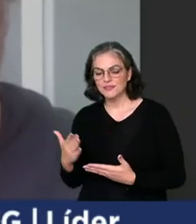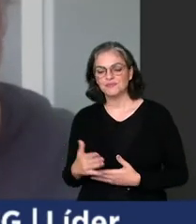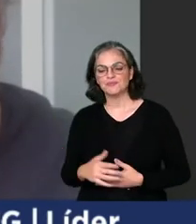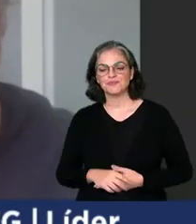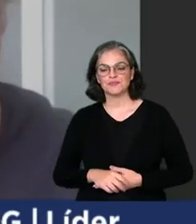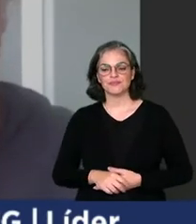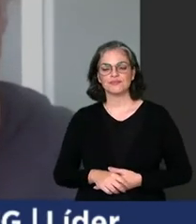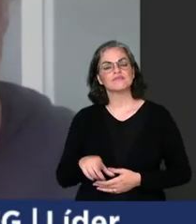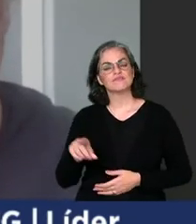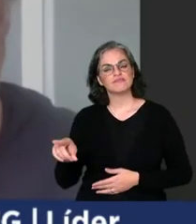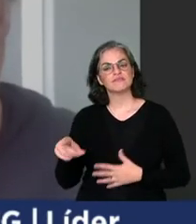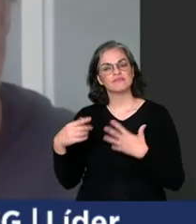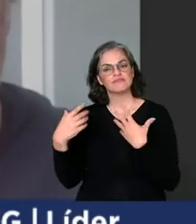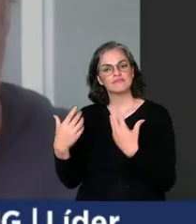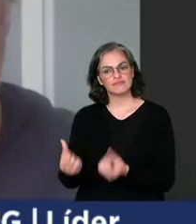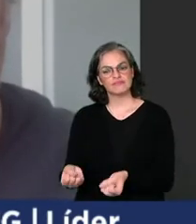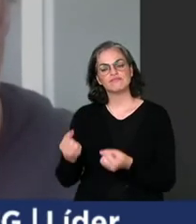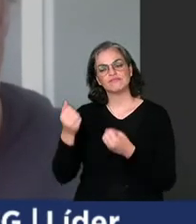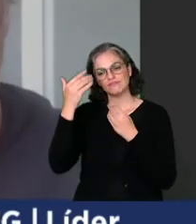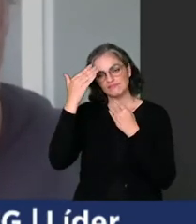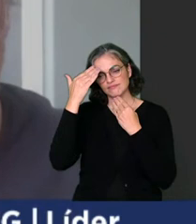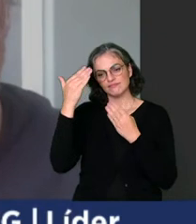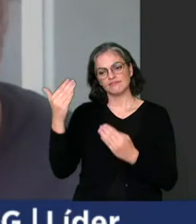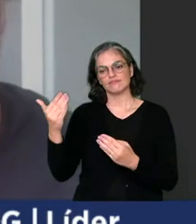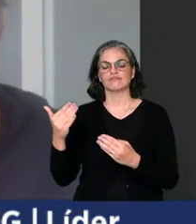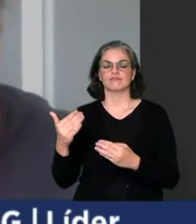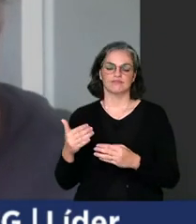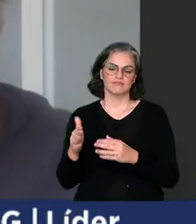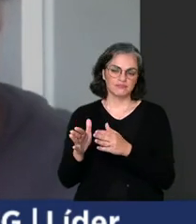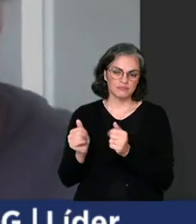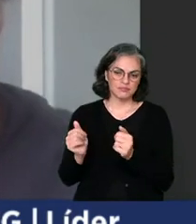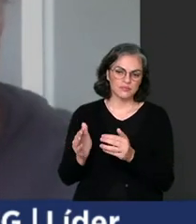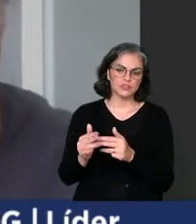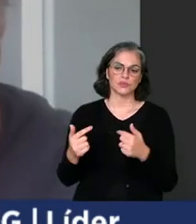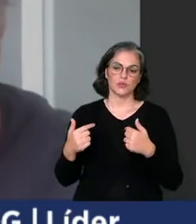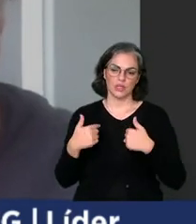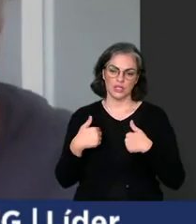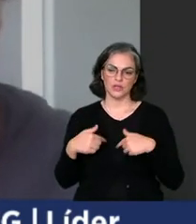QUERO TAMBÉM AGRADECER POR TER ATENDIDO A SOLICITAÇÃO LEVADA POR MIM, PELO DEPUTADO